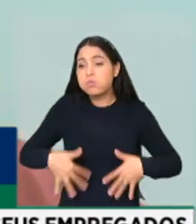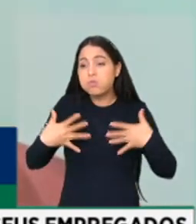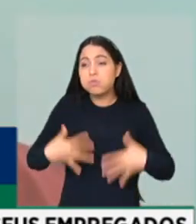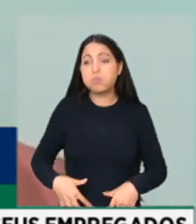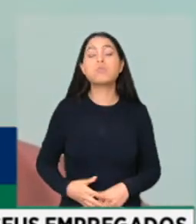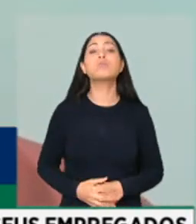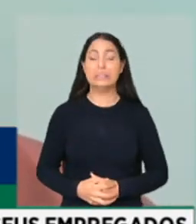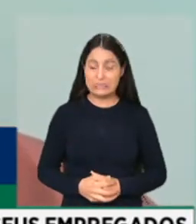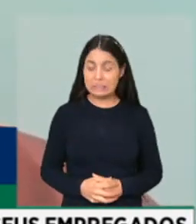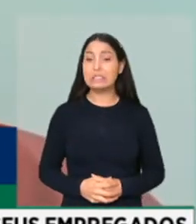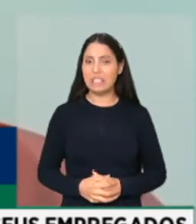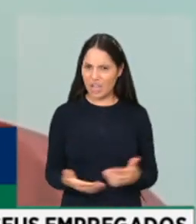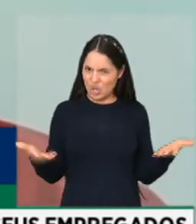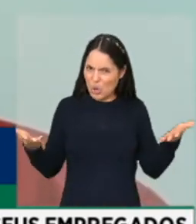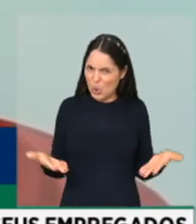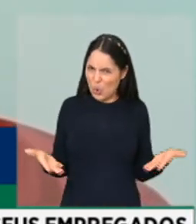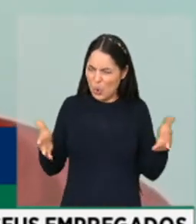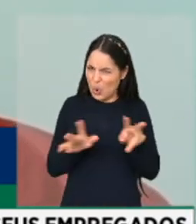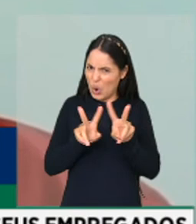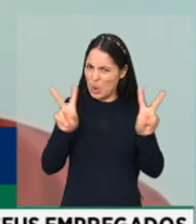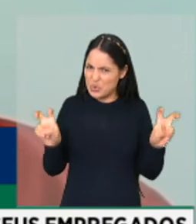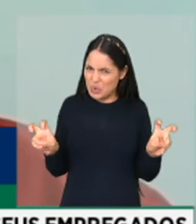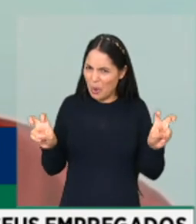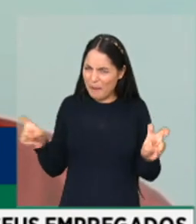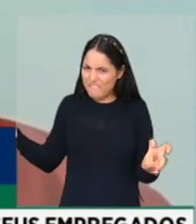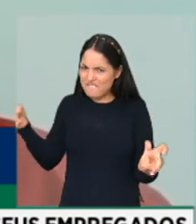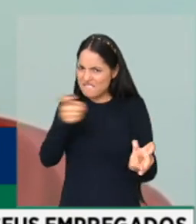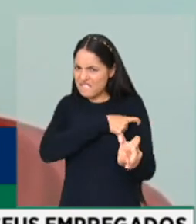PARA FURAR FILA DAS VACINAS. A MAIORIA DAS CAPITAIS JÁ ESTÁ SEM ESTOQUE PARA GARANTIR A